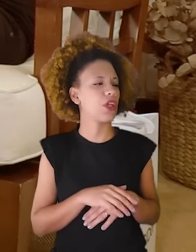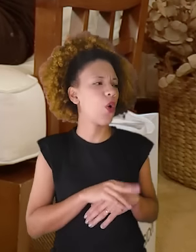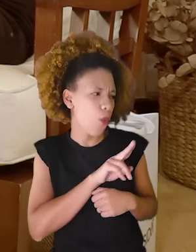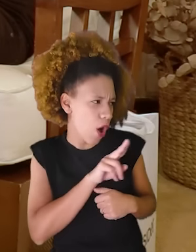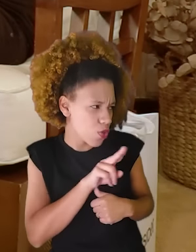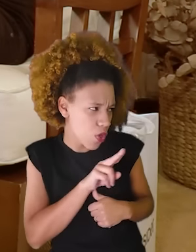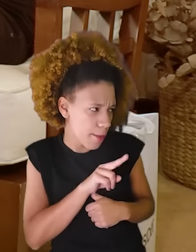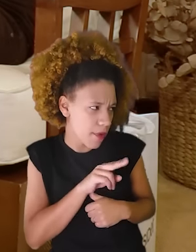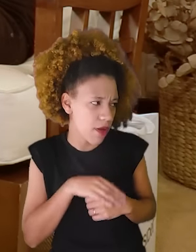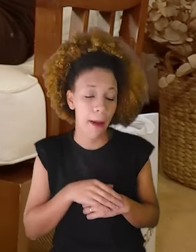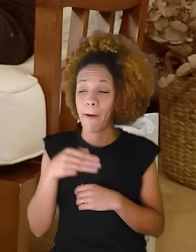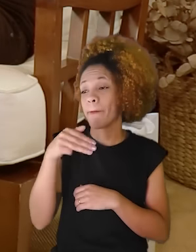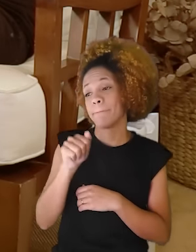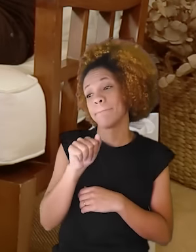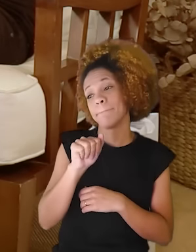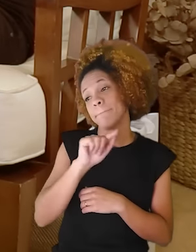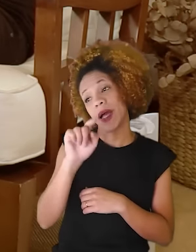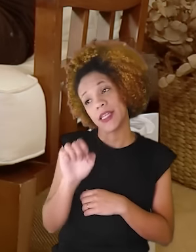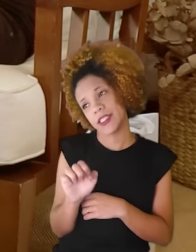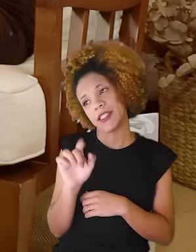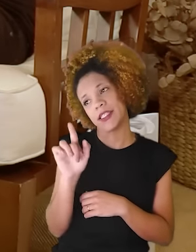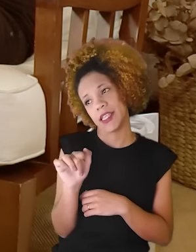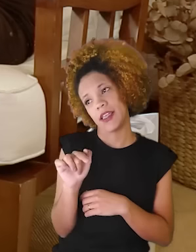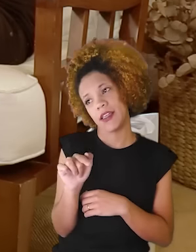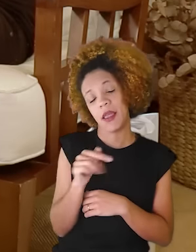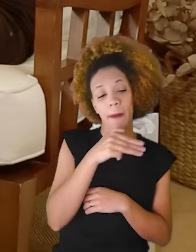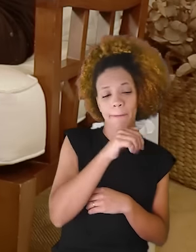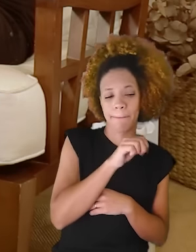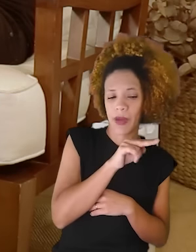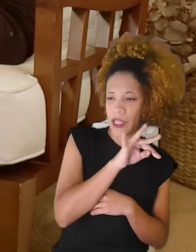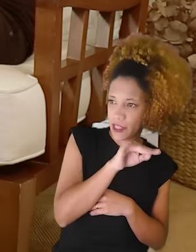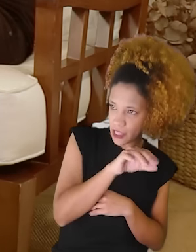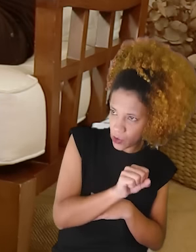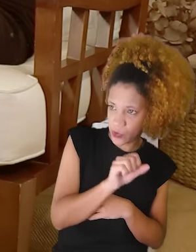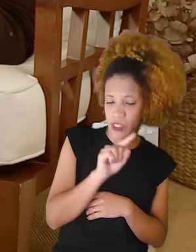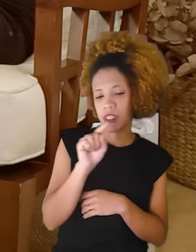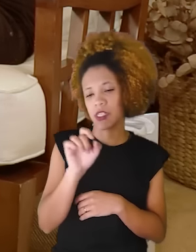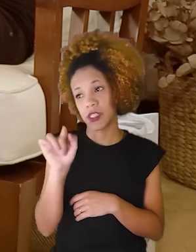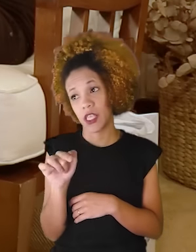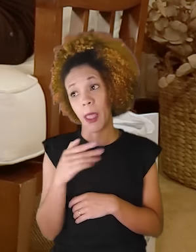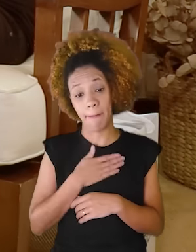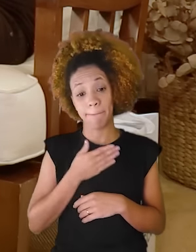ser o nome do bar vai ser maé masé tudo bem maé Mateus e Zé Ah que é seu irmão e meu pai também